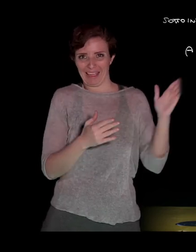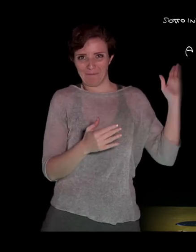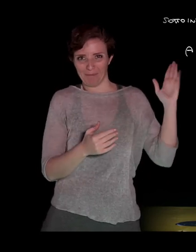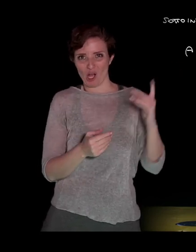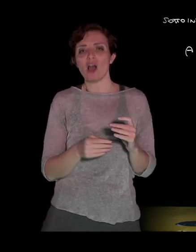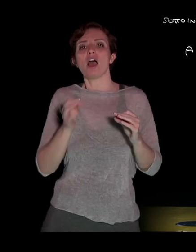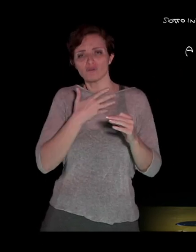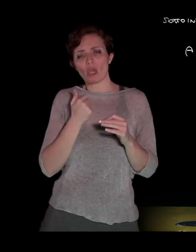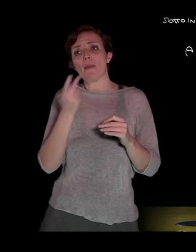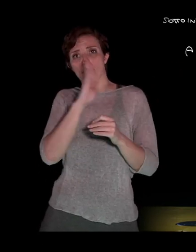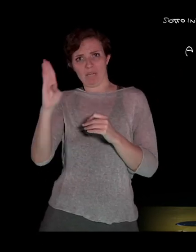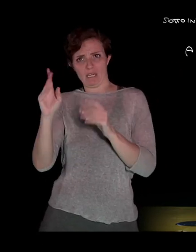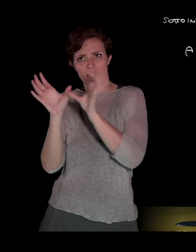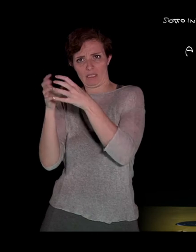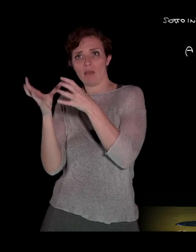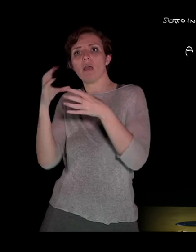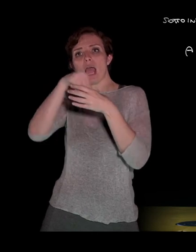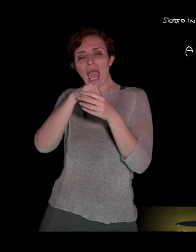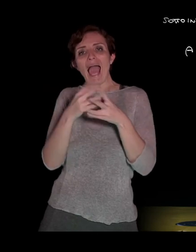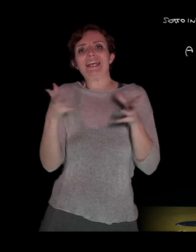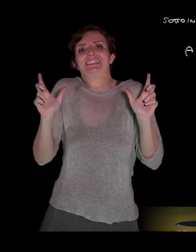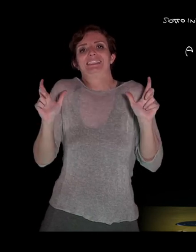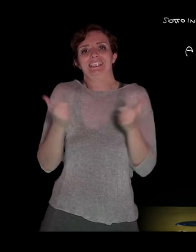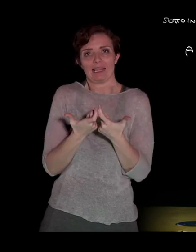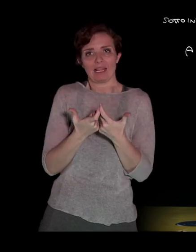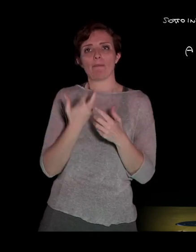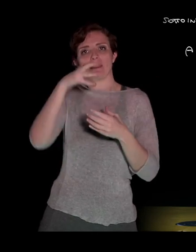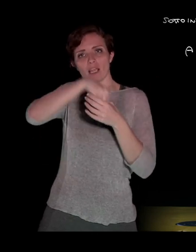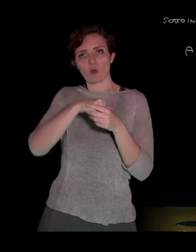in cui l'insieme 'B' è strettamente incluso nell'insieme 'A'.